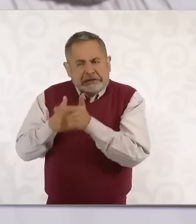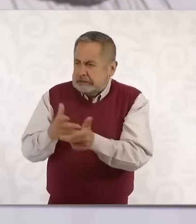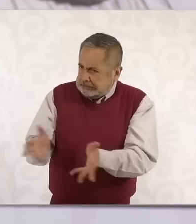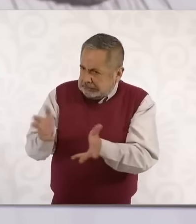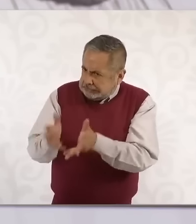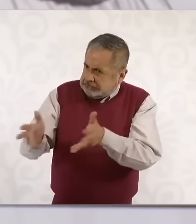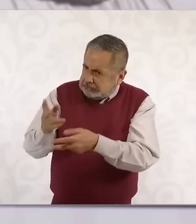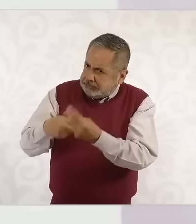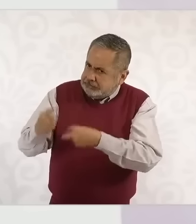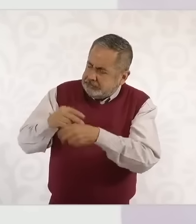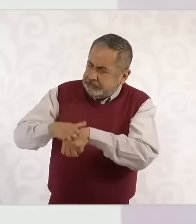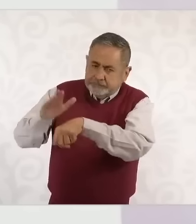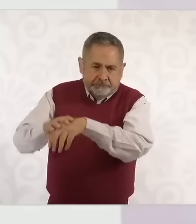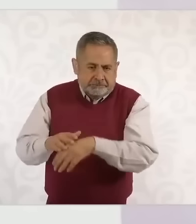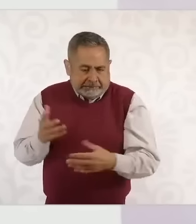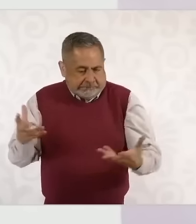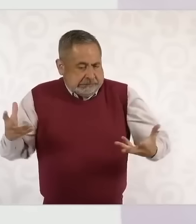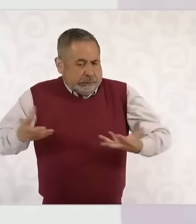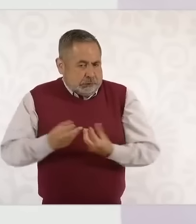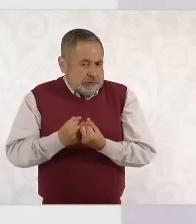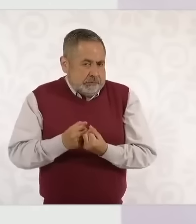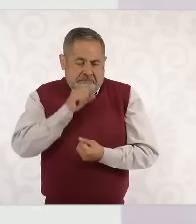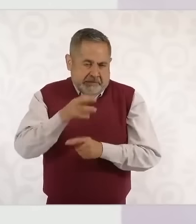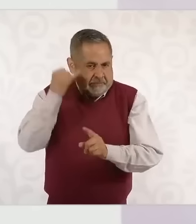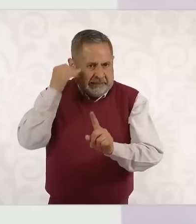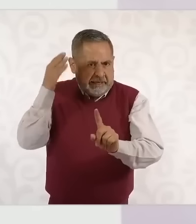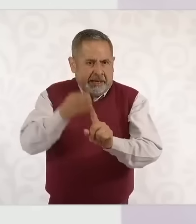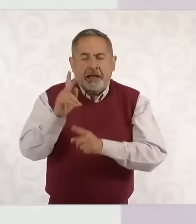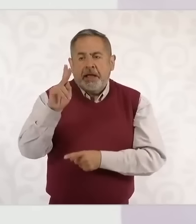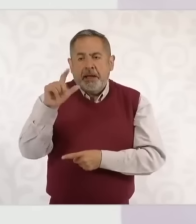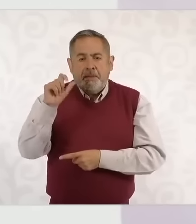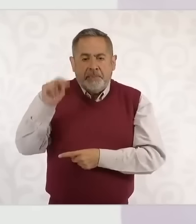claro que contribuye al plan México y contribuye a la autosuficiencia alimentaria del país para